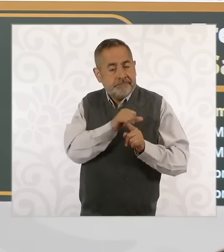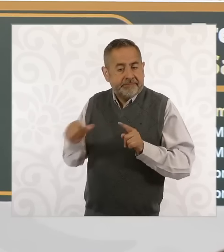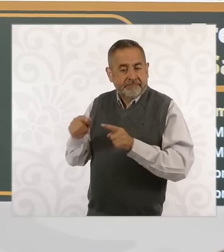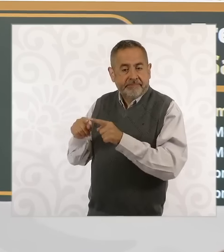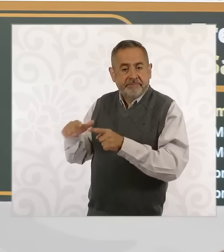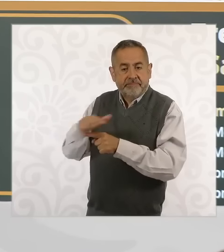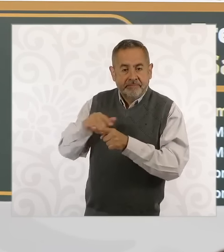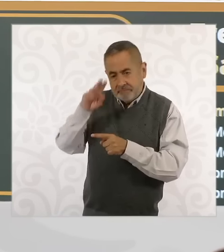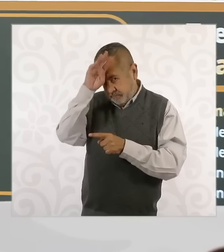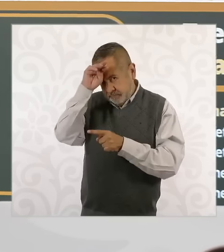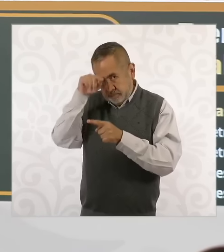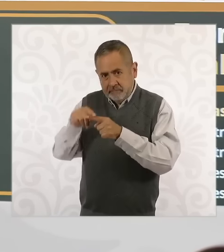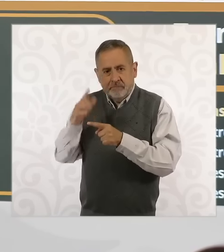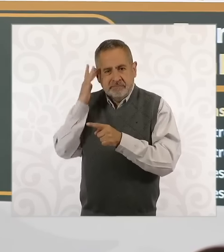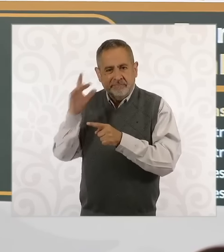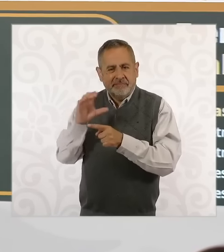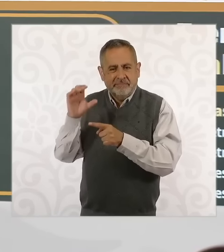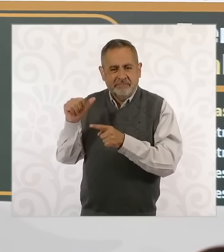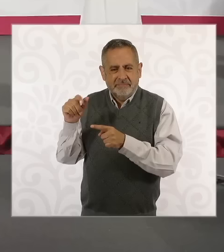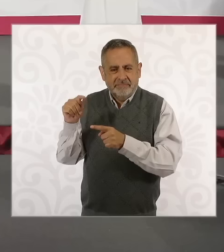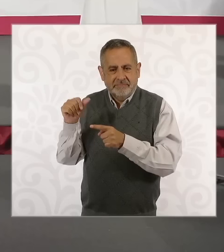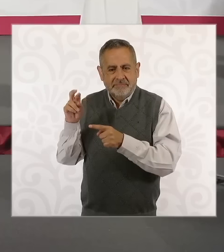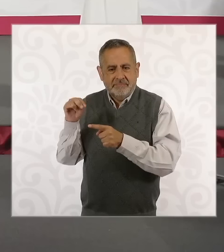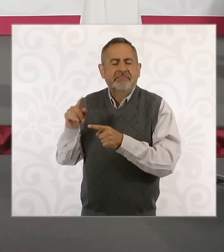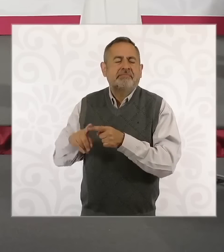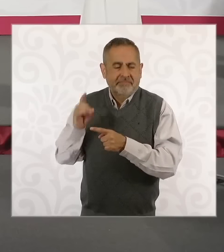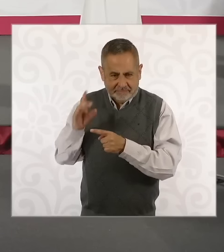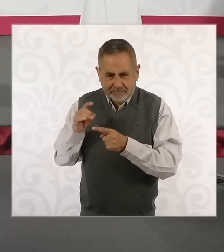de Monterrey en Santa Catarina, donde el trabajo que hemos estado haciendo con el gobierno estatal